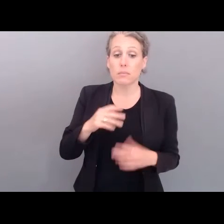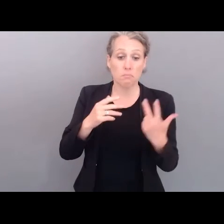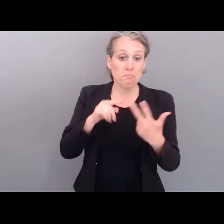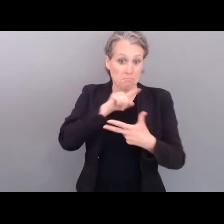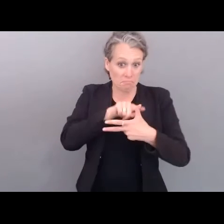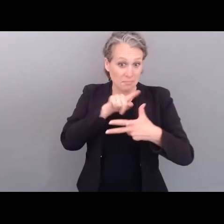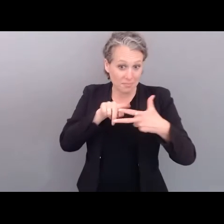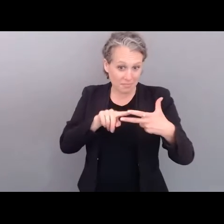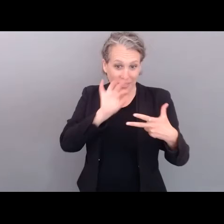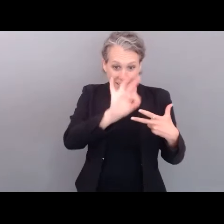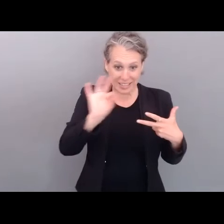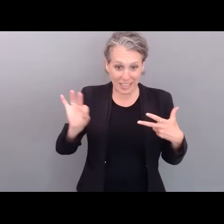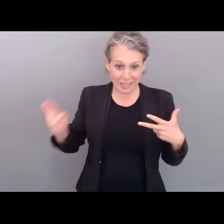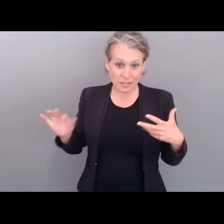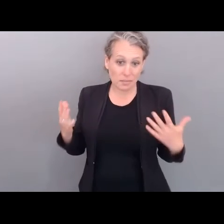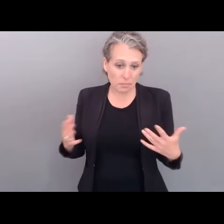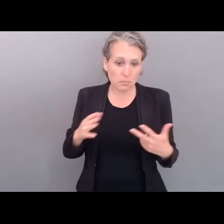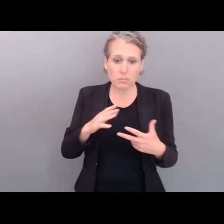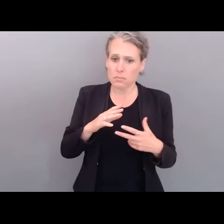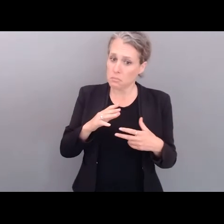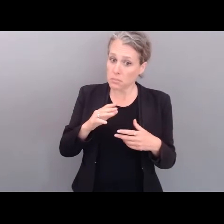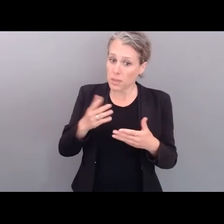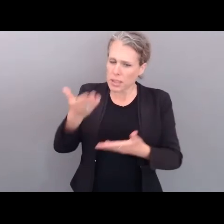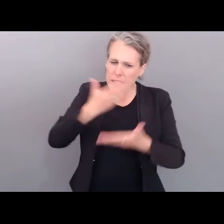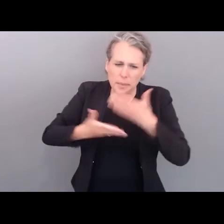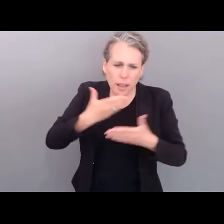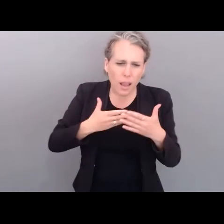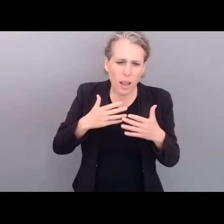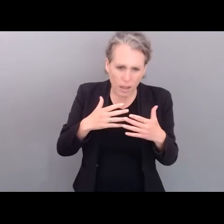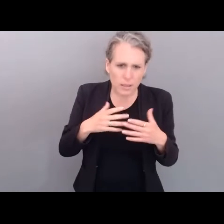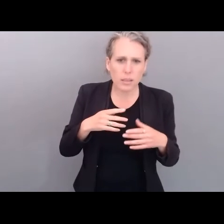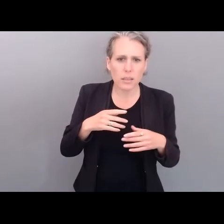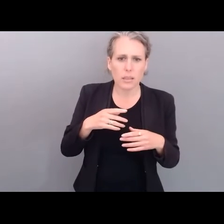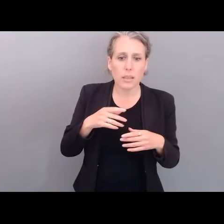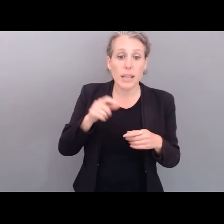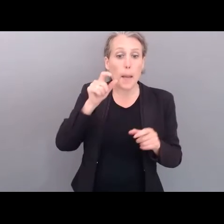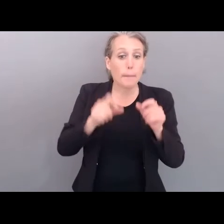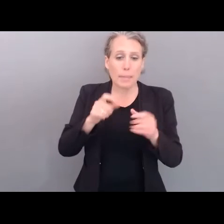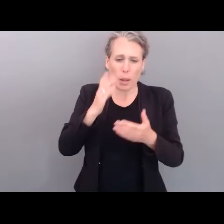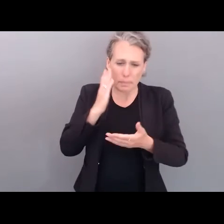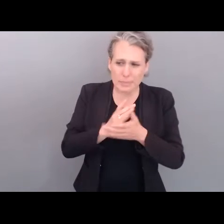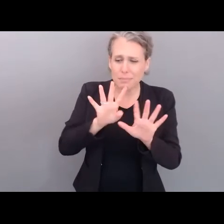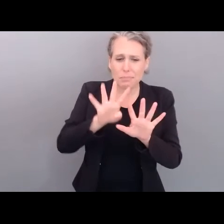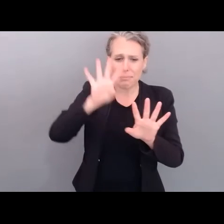. Para todos los panelistas.